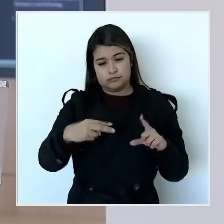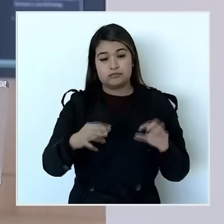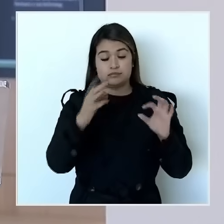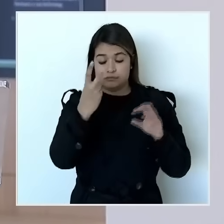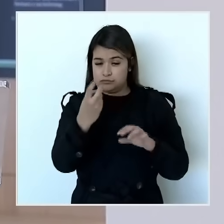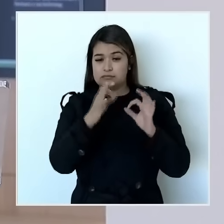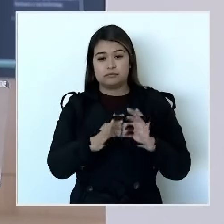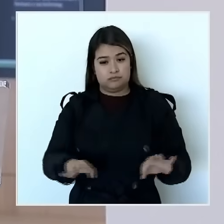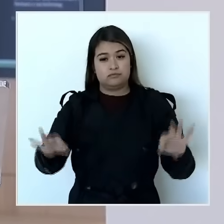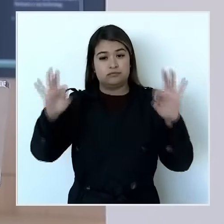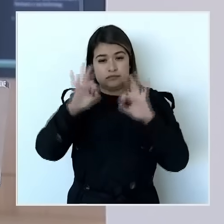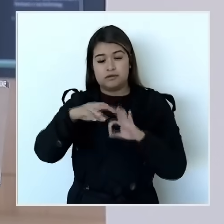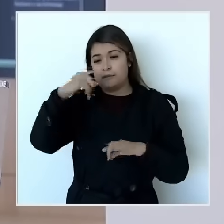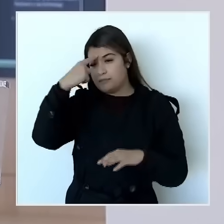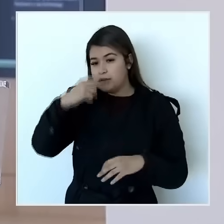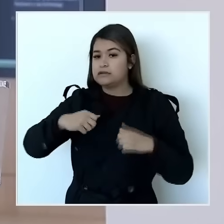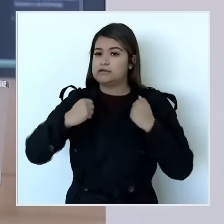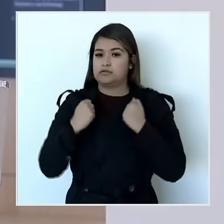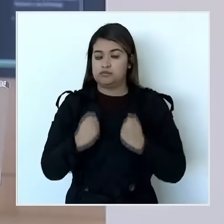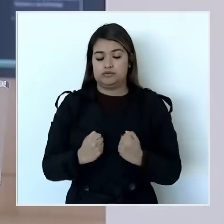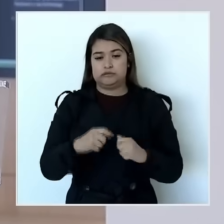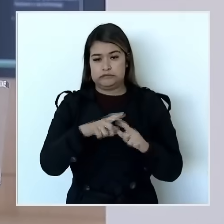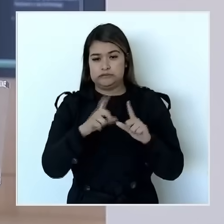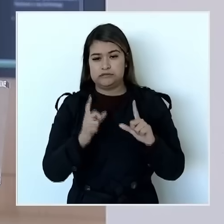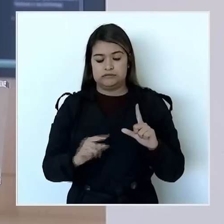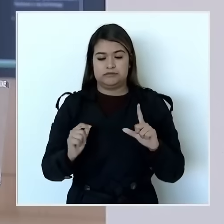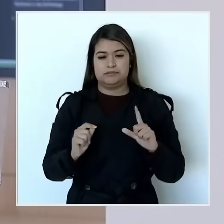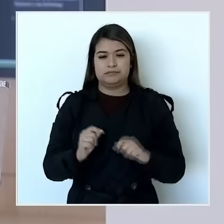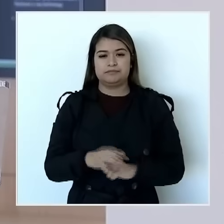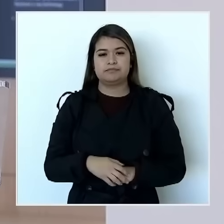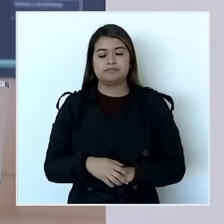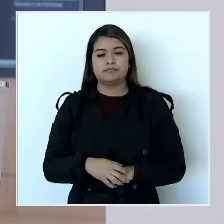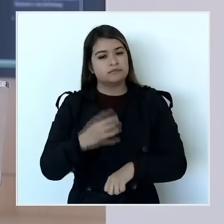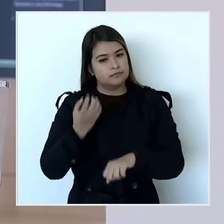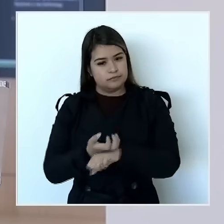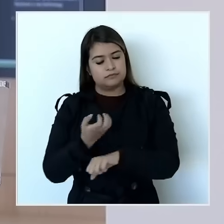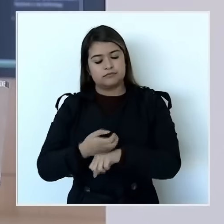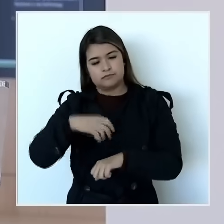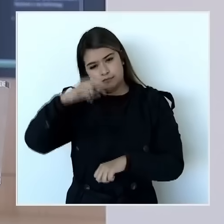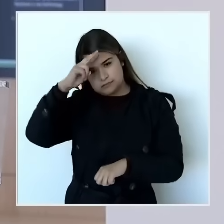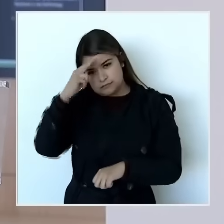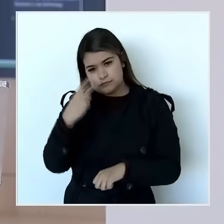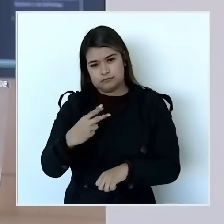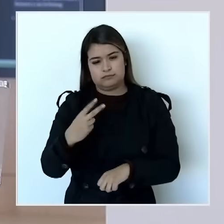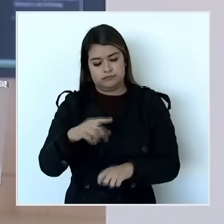por su importancia para el desarrollo y la seguridad del Estado mexicano. Compartimos